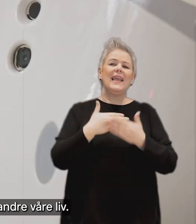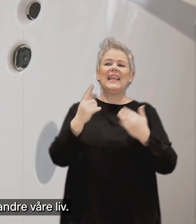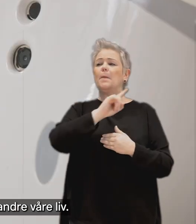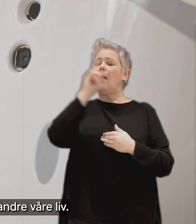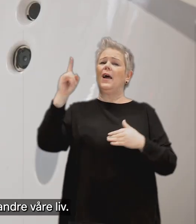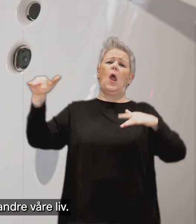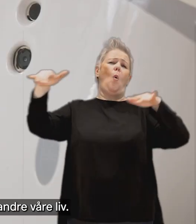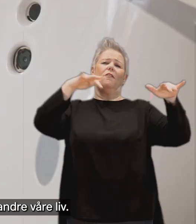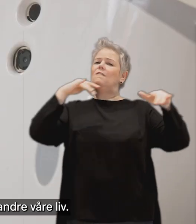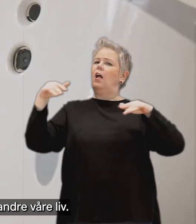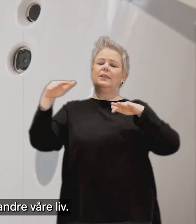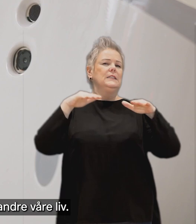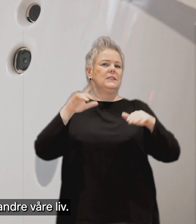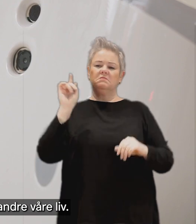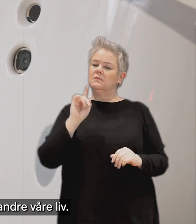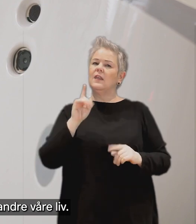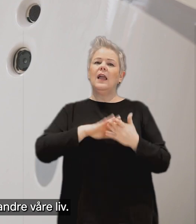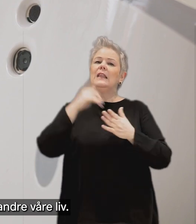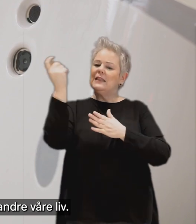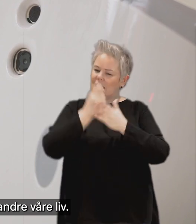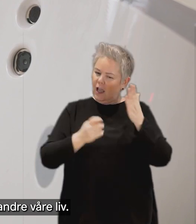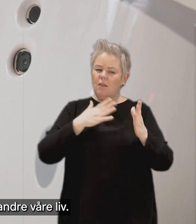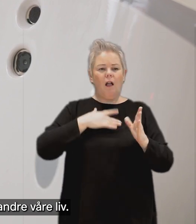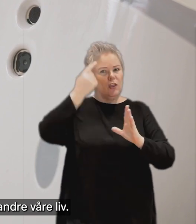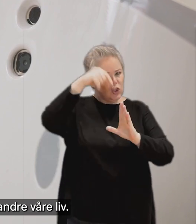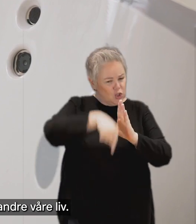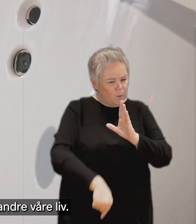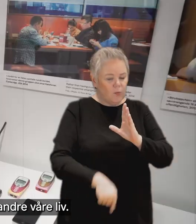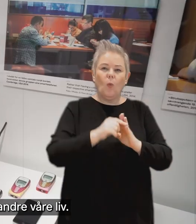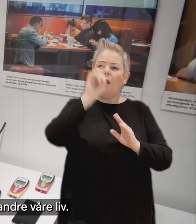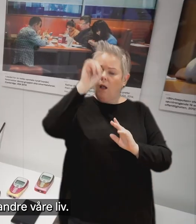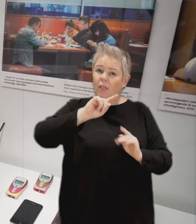Design har dybde og kan forandre våre liv.